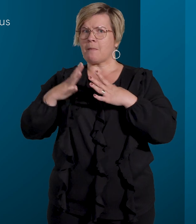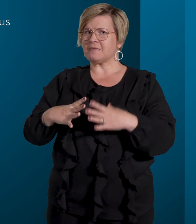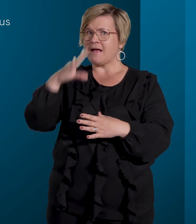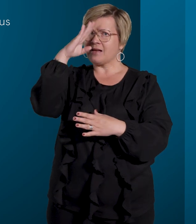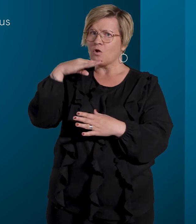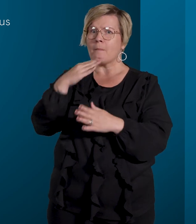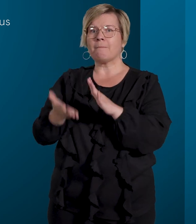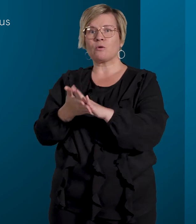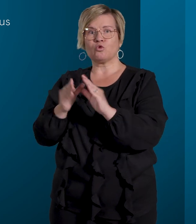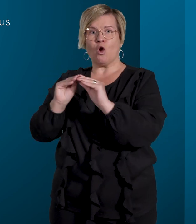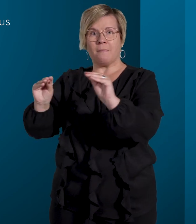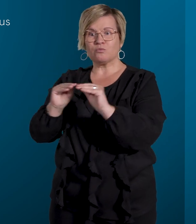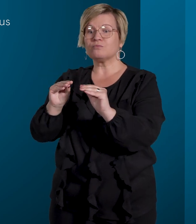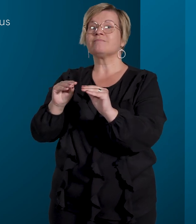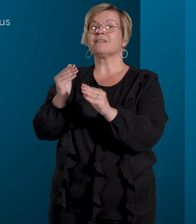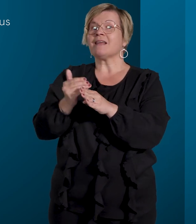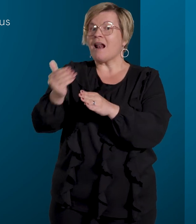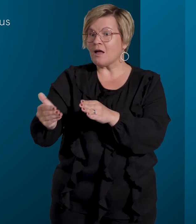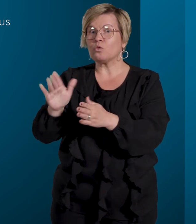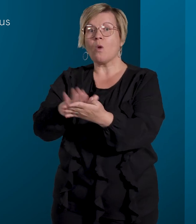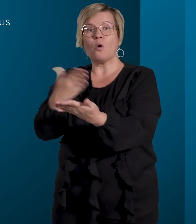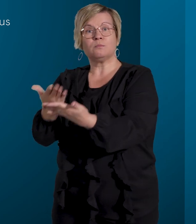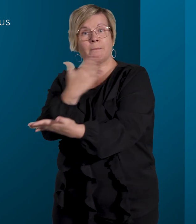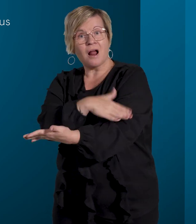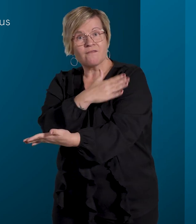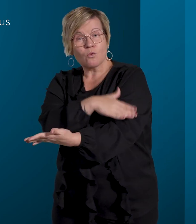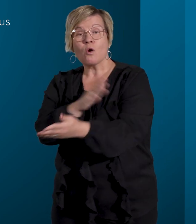vammaisten henkilöiden perusopetuksen jälkeisestä tulkkauspalvelusta -